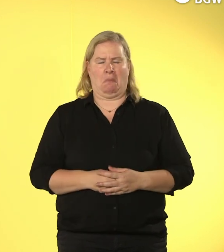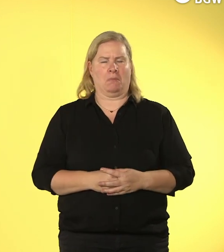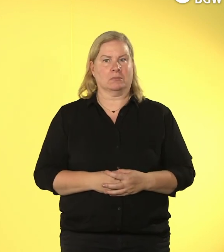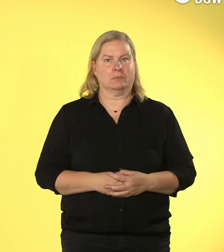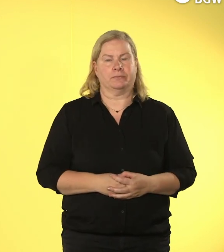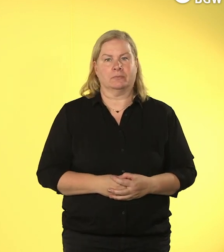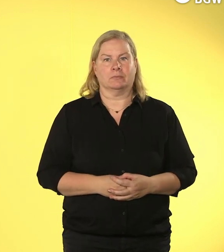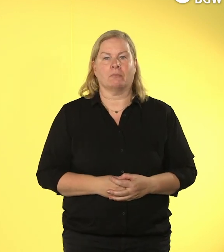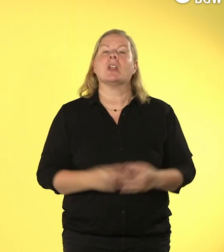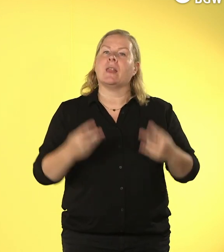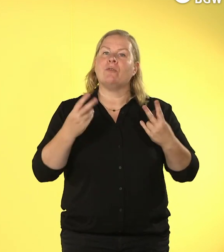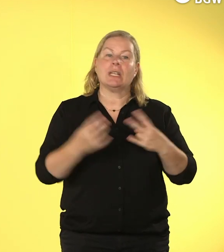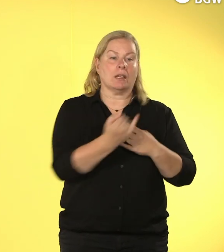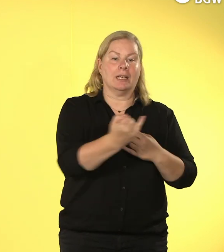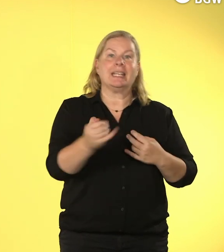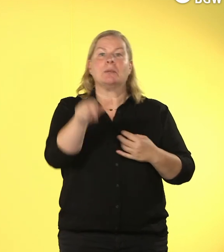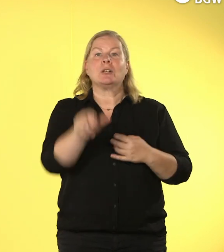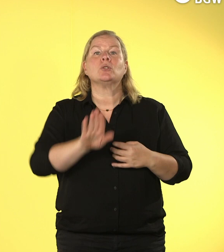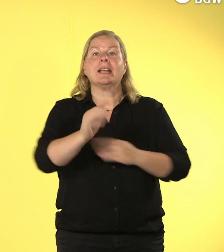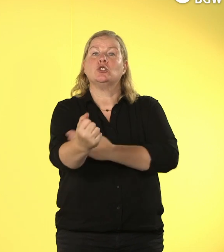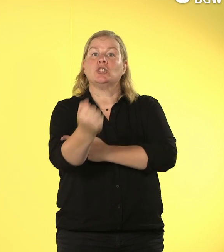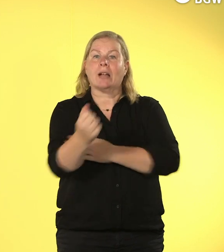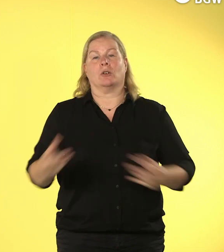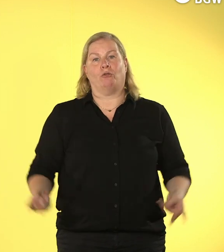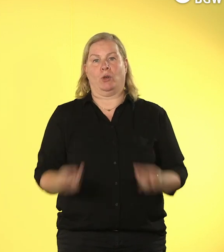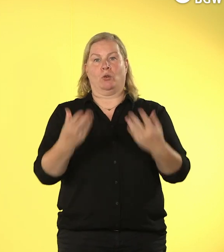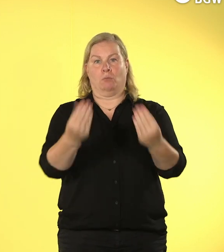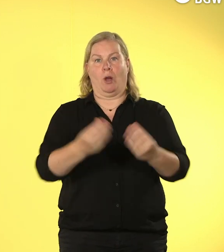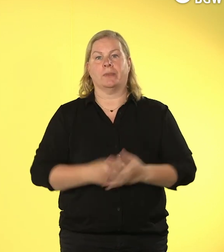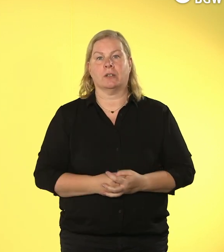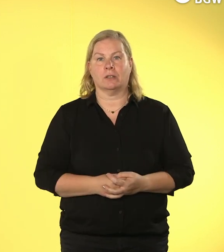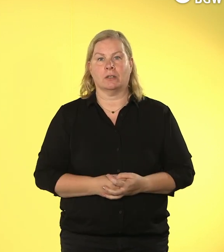Es ist wichtig, dass jeder in seinen Stärken gefördert wird. Man entsprechend eingesetzt wird.